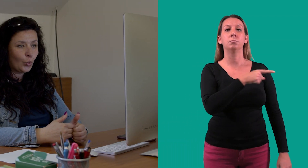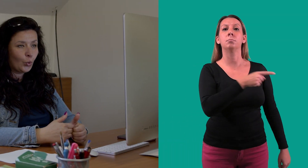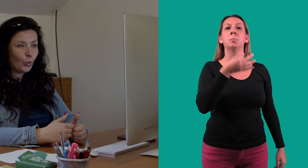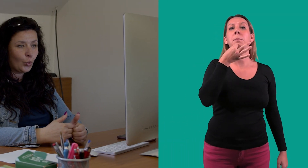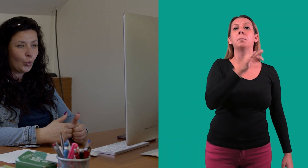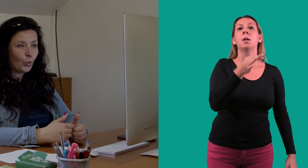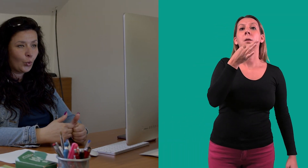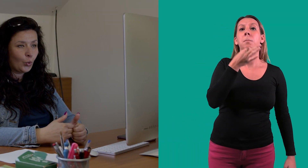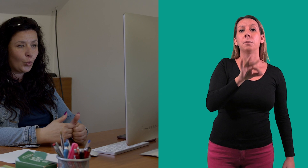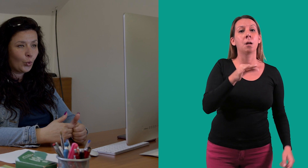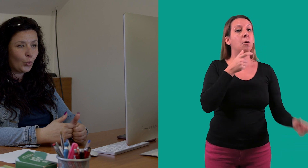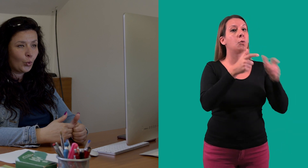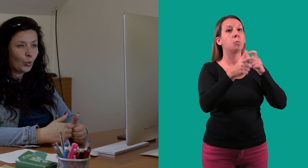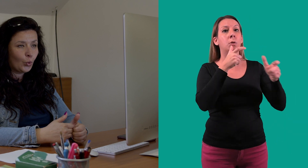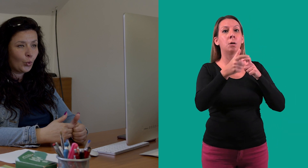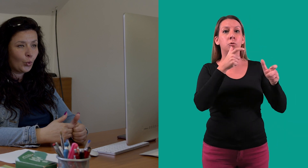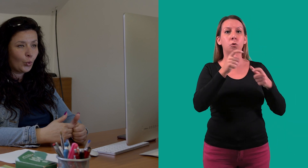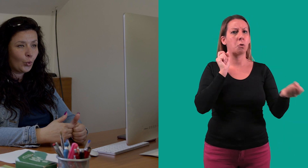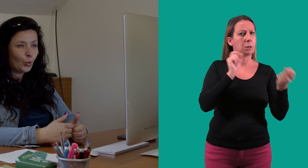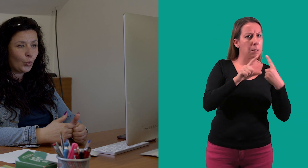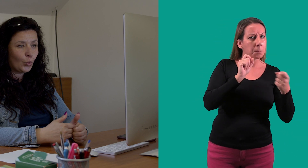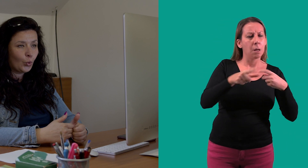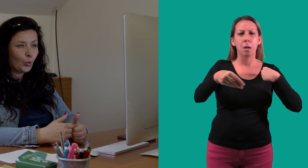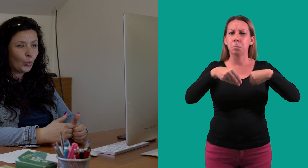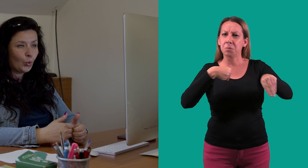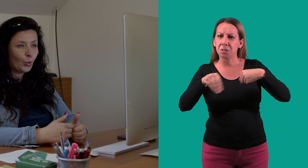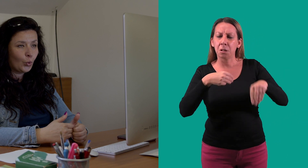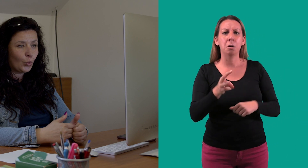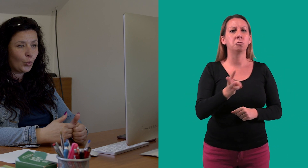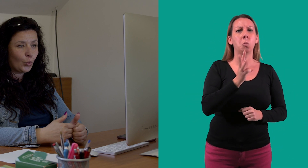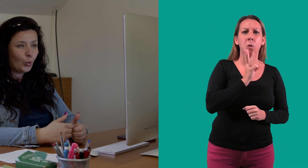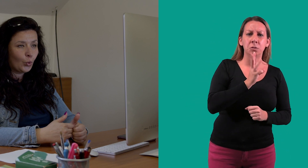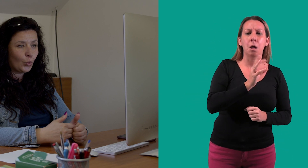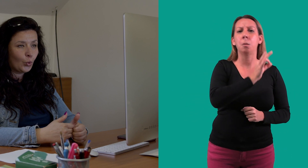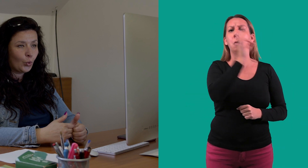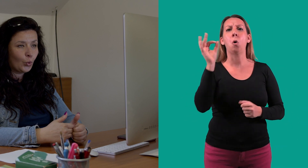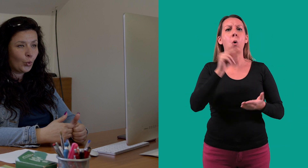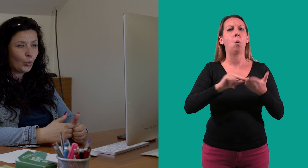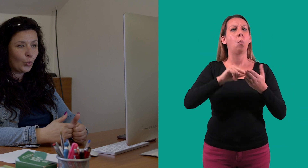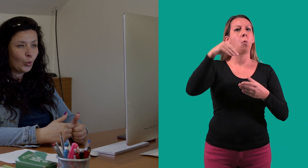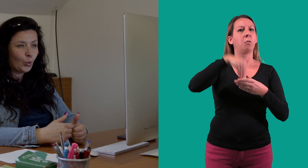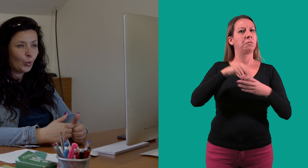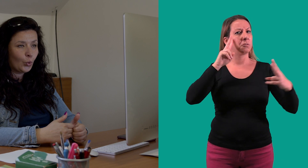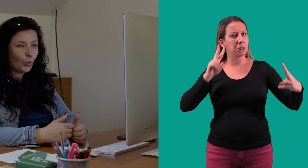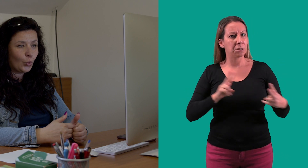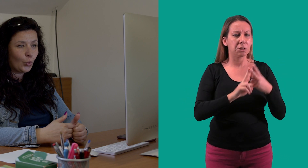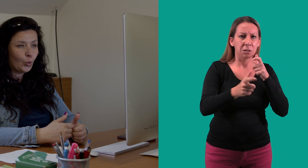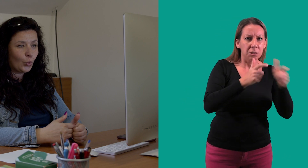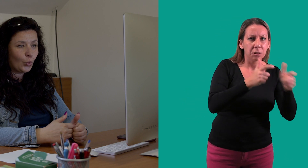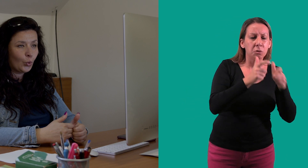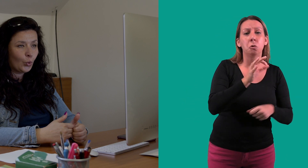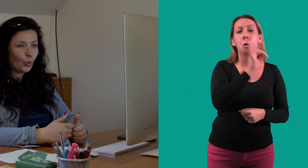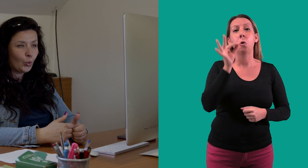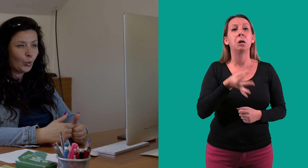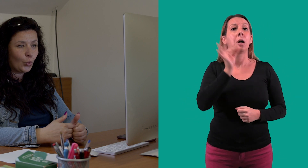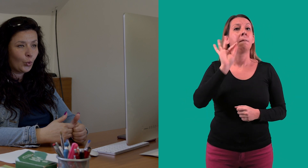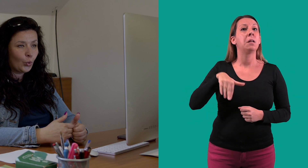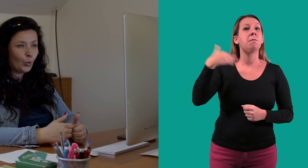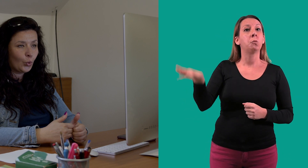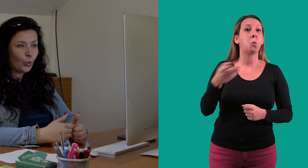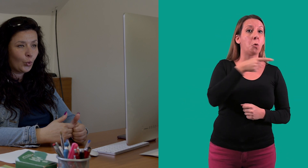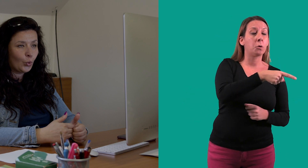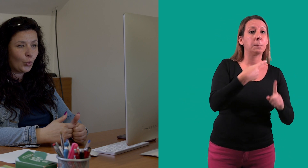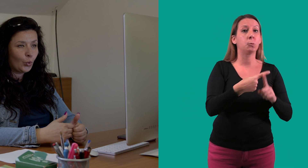Petra comunica principalmente via e-mail, sms, WhatsApp, con un incontro faccia a faccia in un caffè.